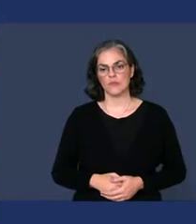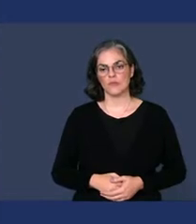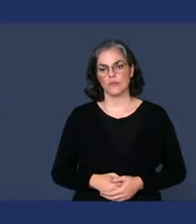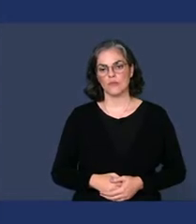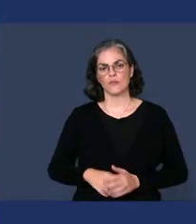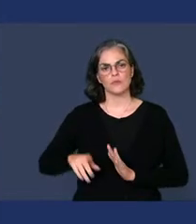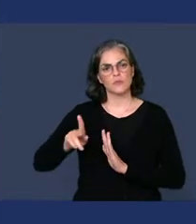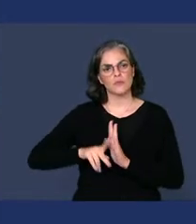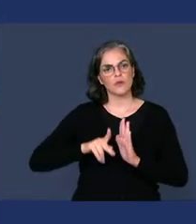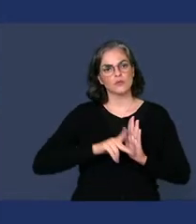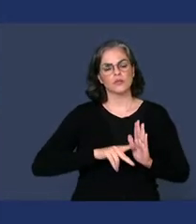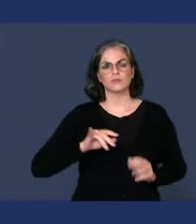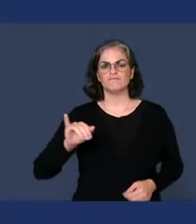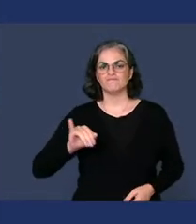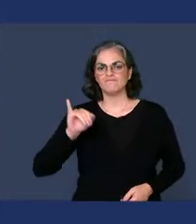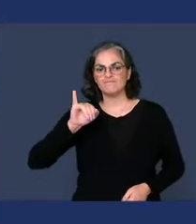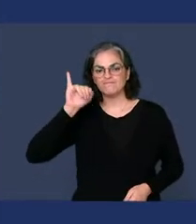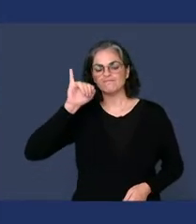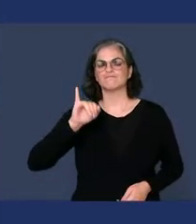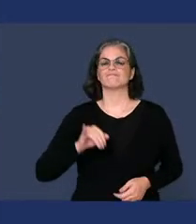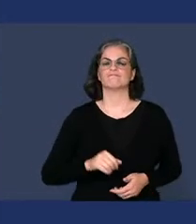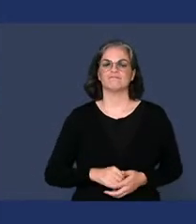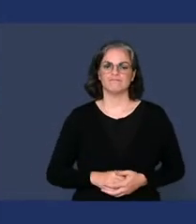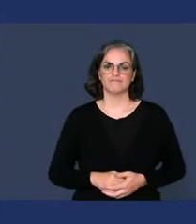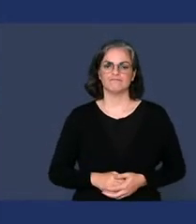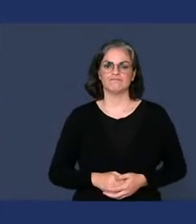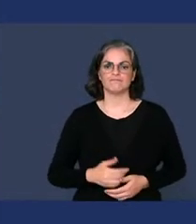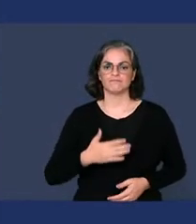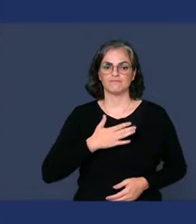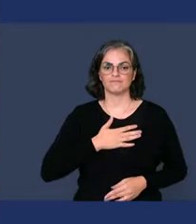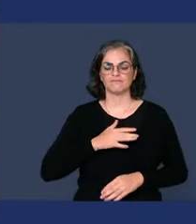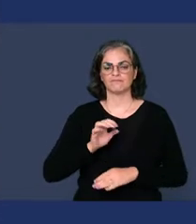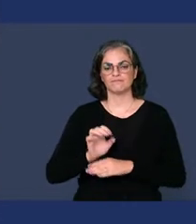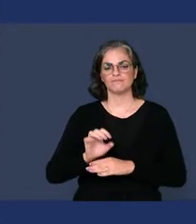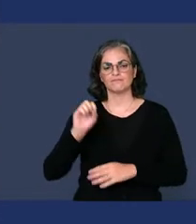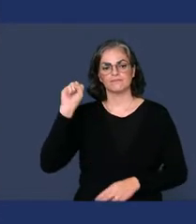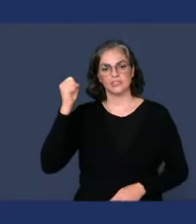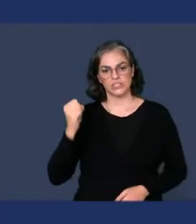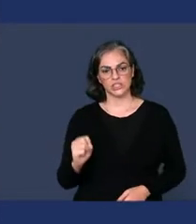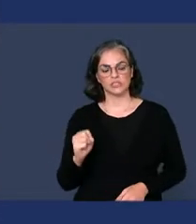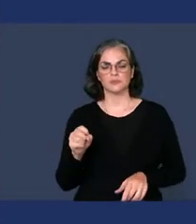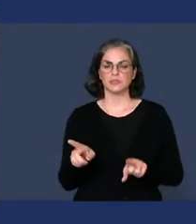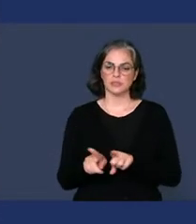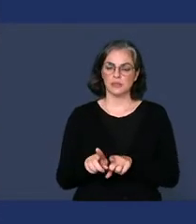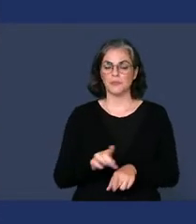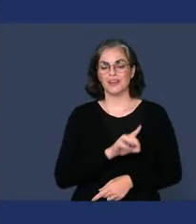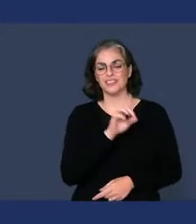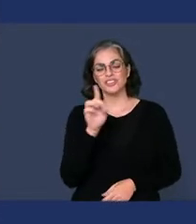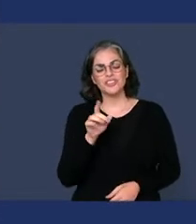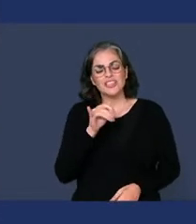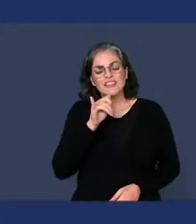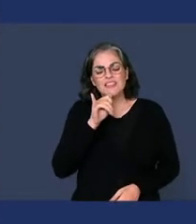FRENTE A ESTA PANDEMIA. -- CULTURA DO BRASIL, QUE ESSA CASA APROVA PROJETOS IMPORTANTES, FAZENDO REGISTRO QUE NO MEU ESTADO, SERGIPE, É